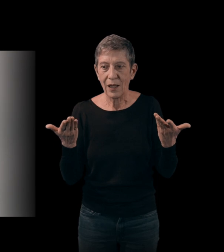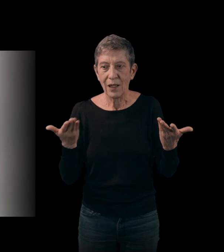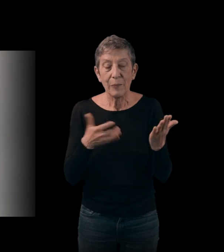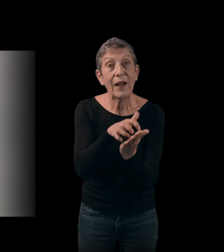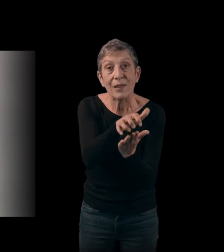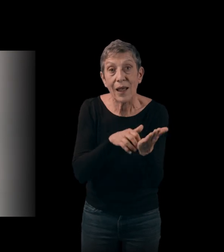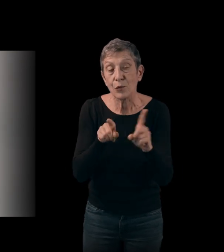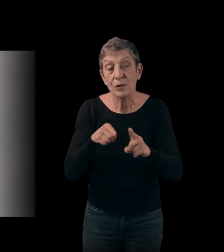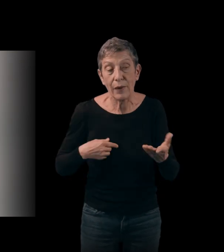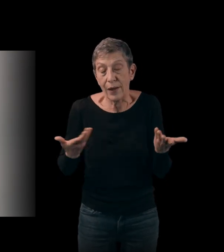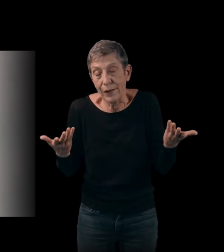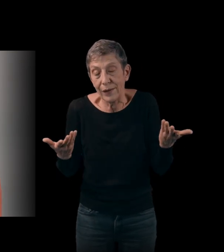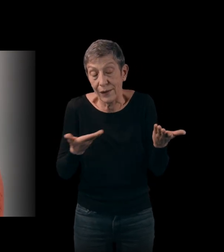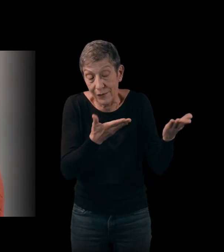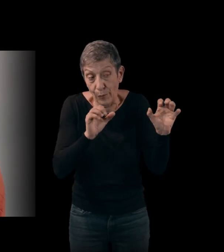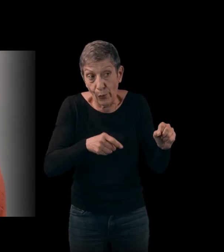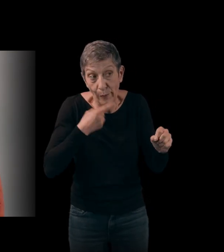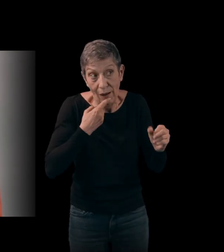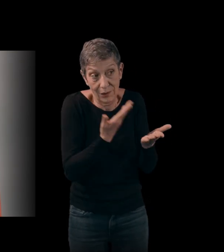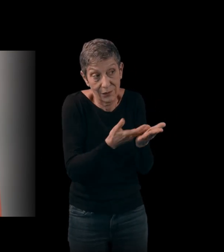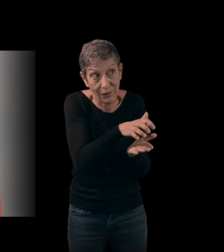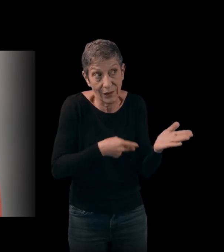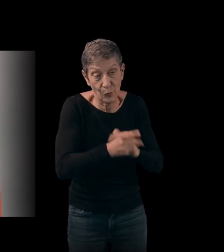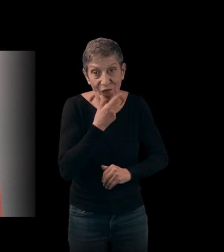vous êtes mieux placé que moi pour dire ça, il fallait trouver une